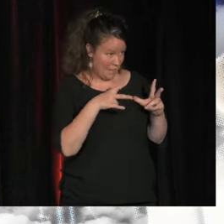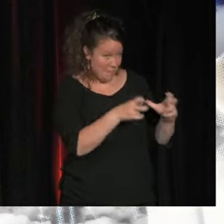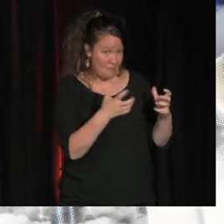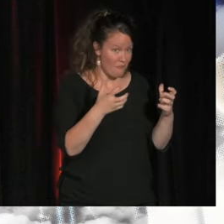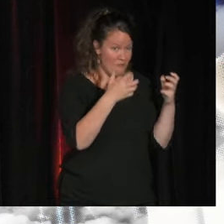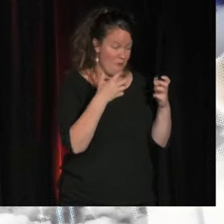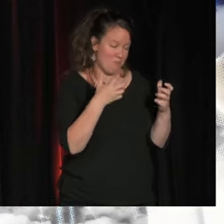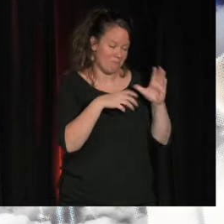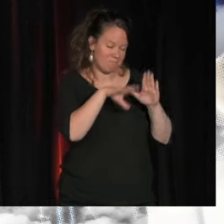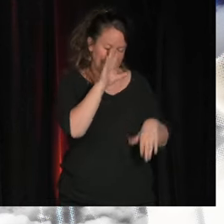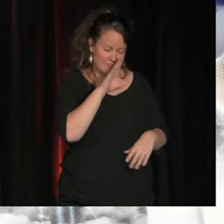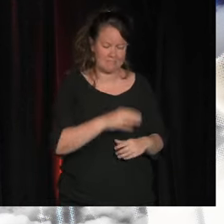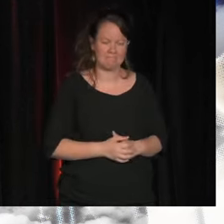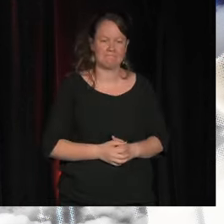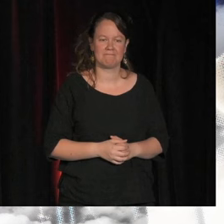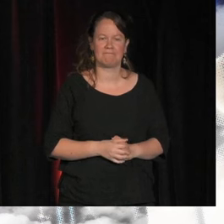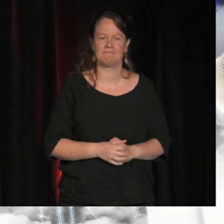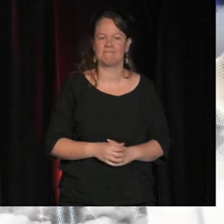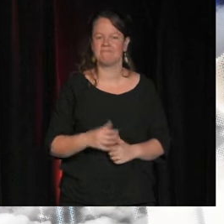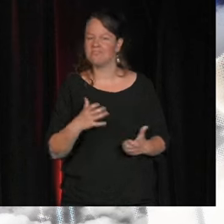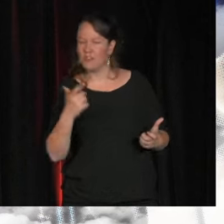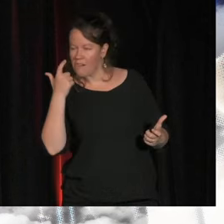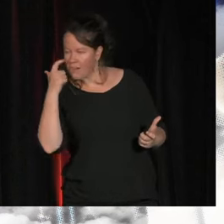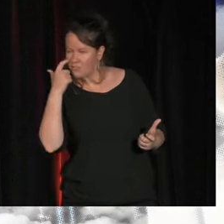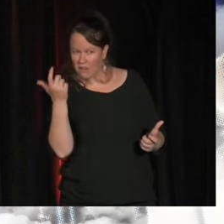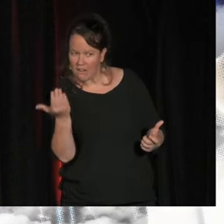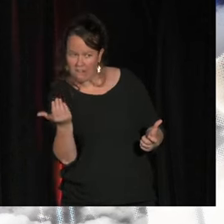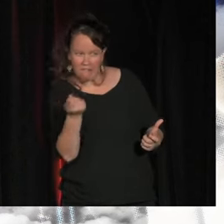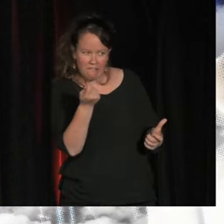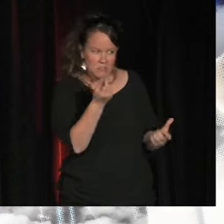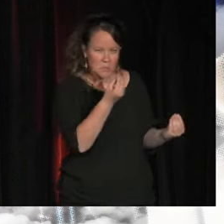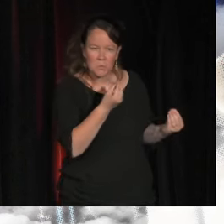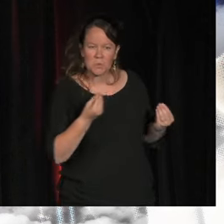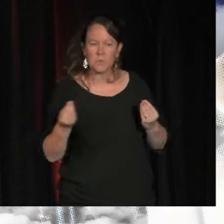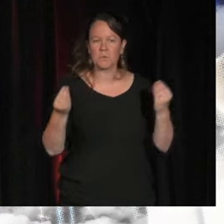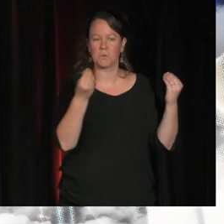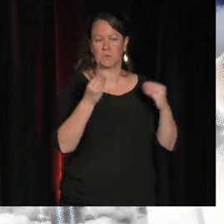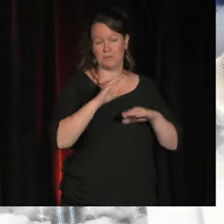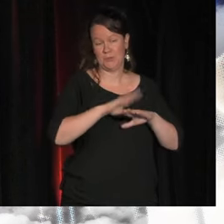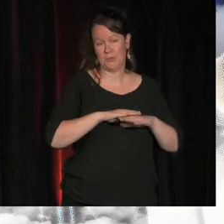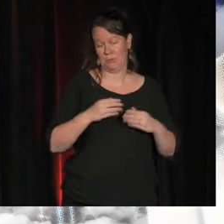Ils ont essayé de se positionner, voir qui c'est qui donnait de l'argent, à quel moment et c'est ça, c'est que le destin du jeu a aussi